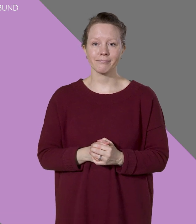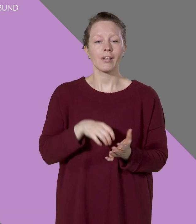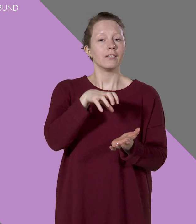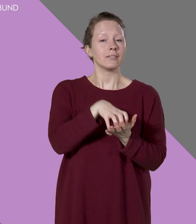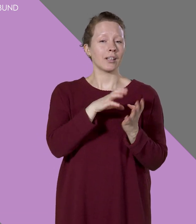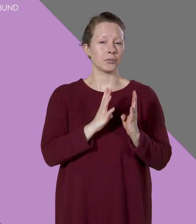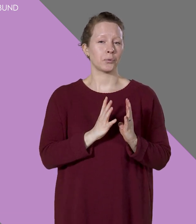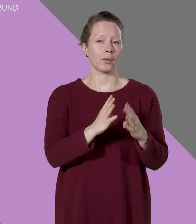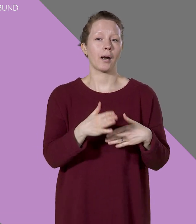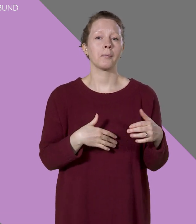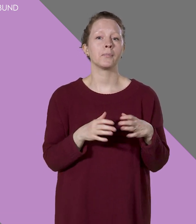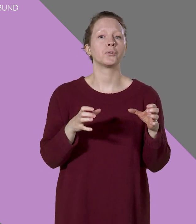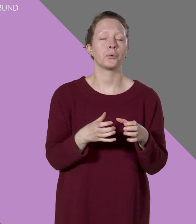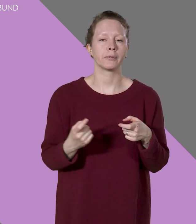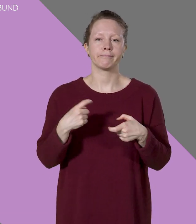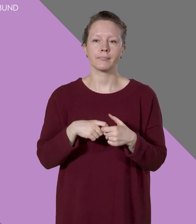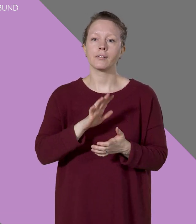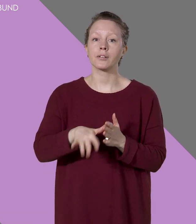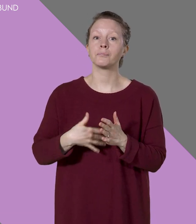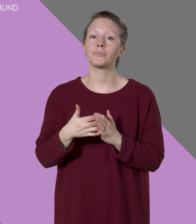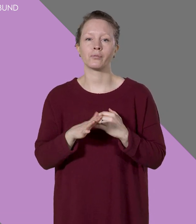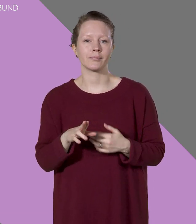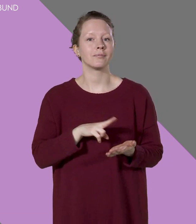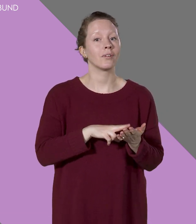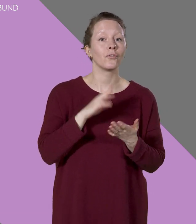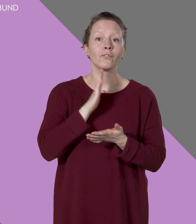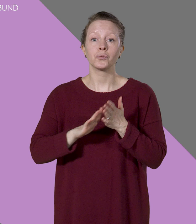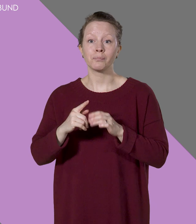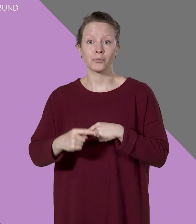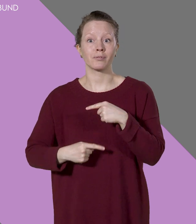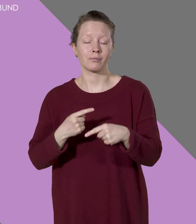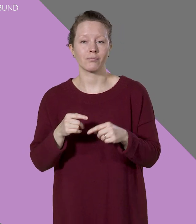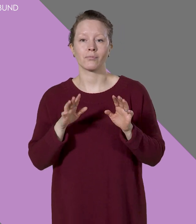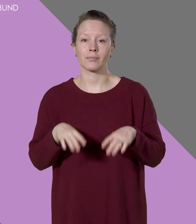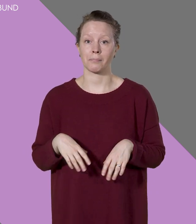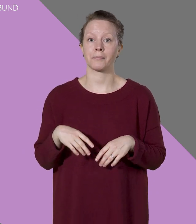Statrådets arbetsgrupp för teckenspråkigas sannings- och försoningsprocess -